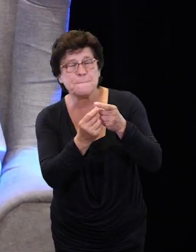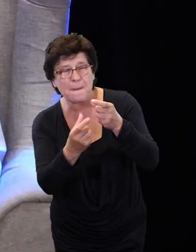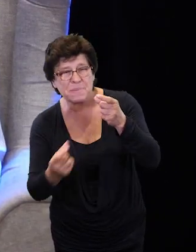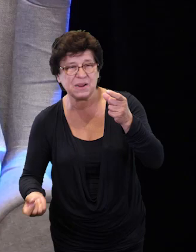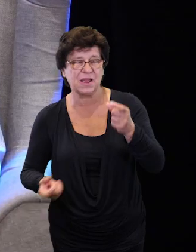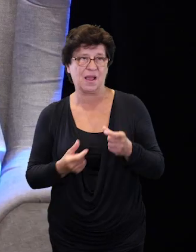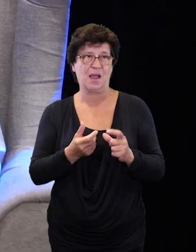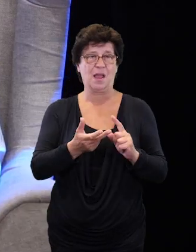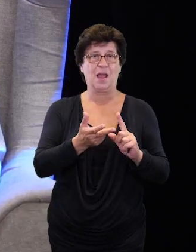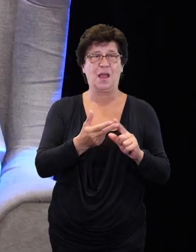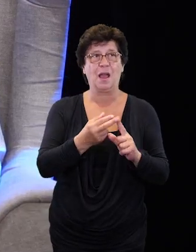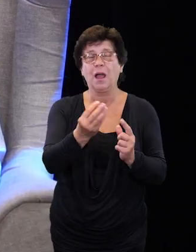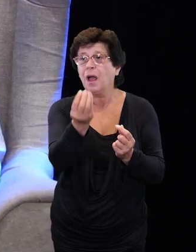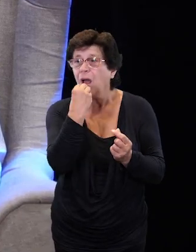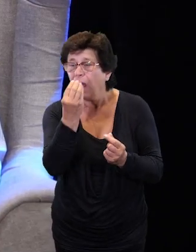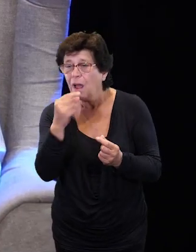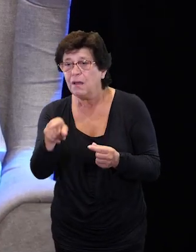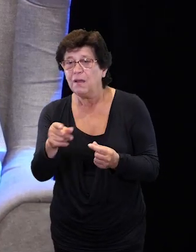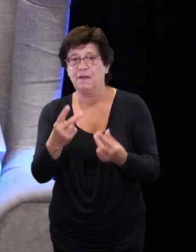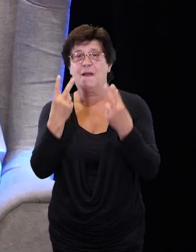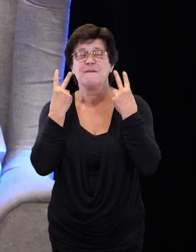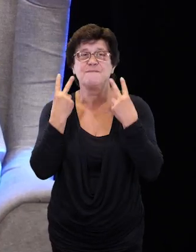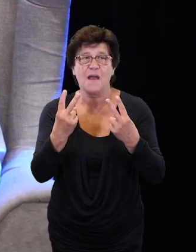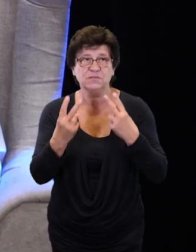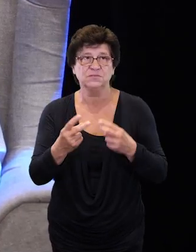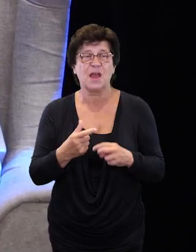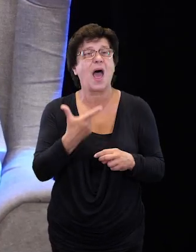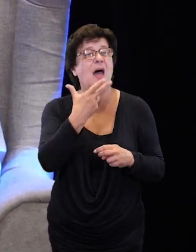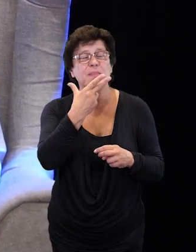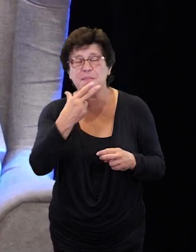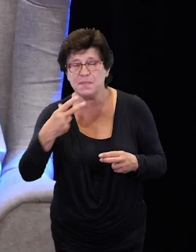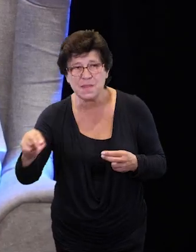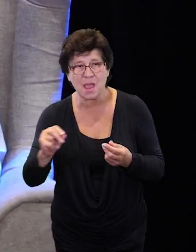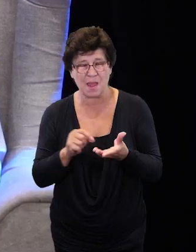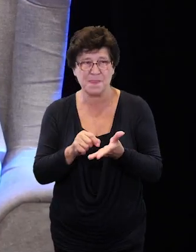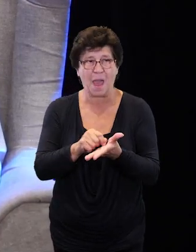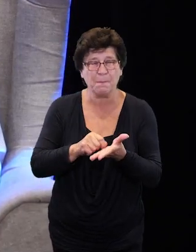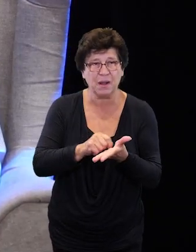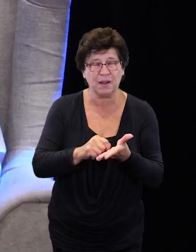od ludzi, którzy po prostu są biznesmenami, a nie medykami przede wszystkim.